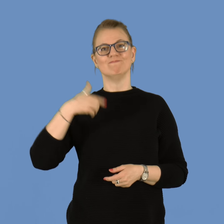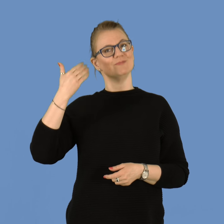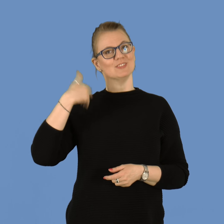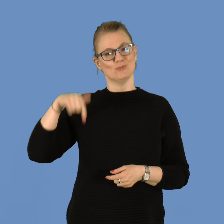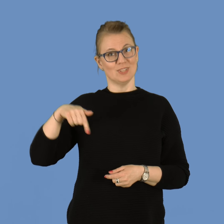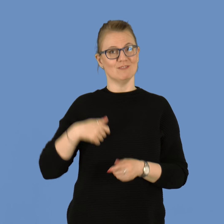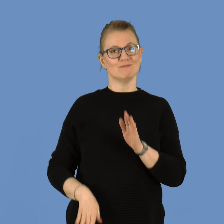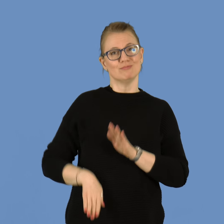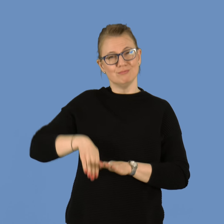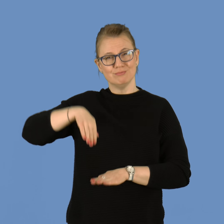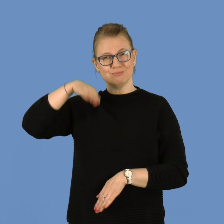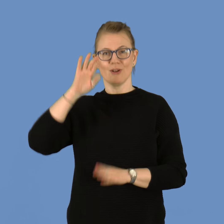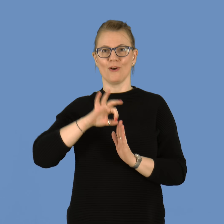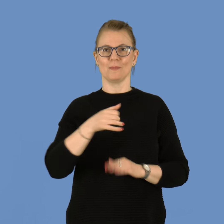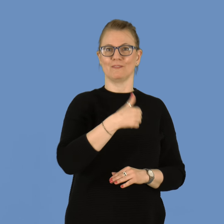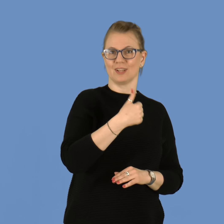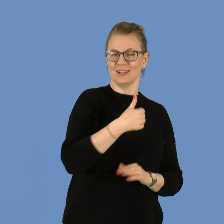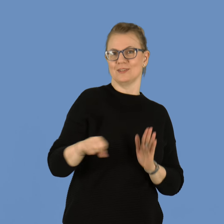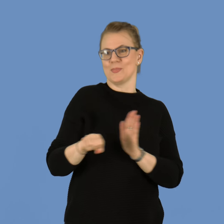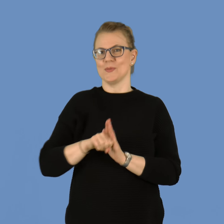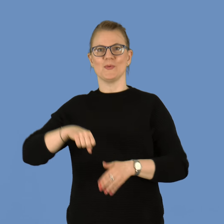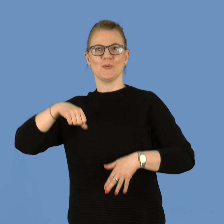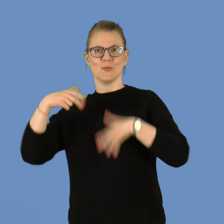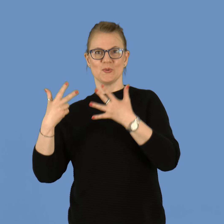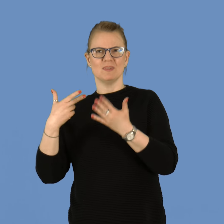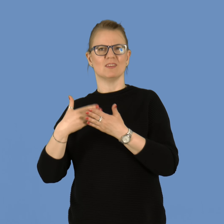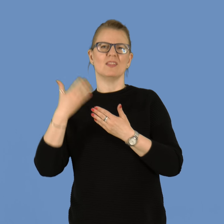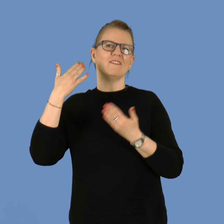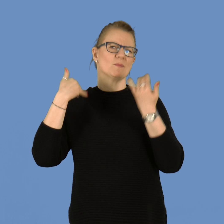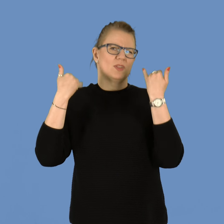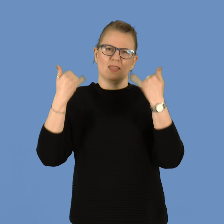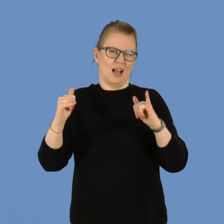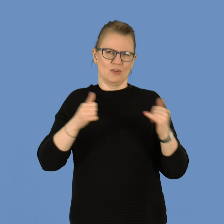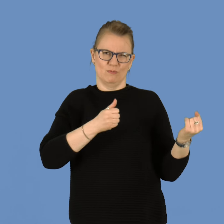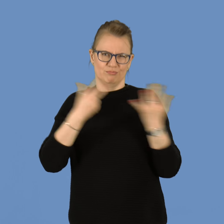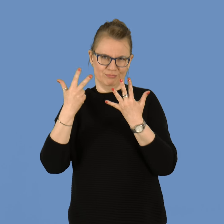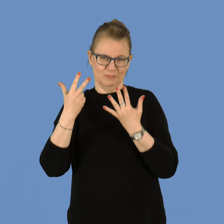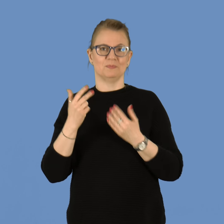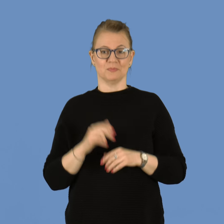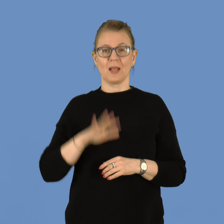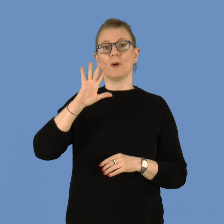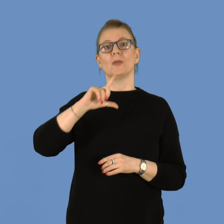Tu w Instytucie uczyłam się od pierwszej do ósmej klasy szkoły podstawowej - dawniej było inaczej.